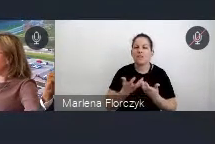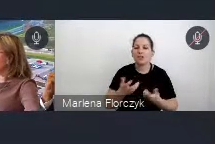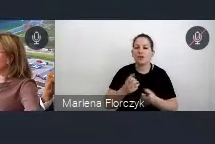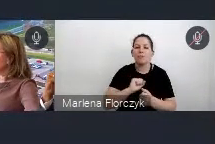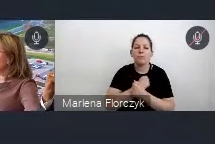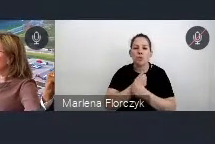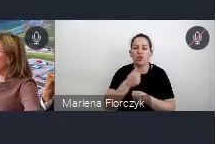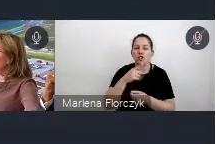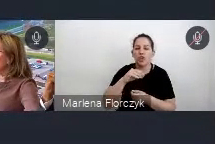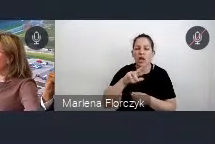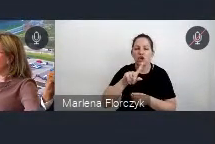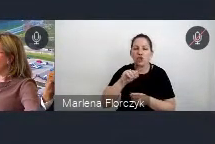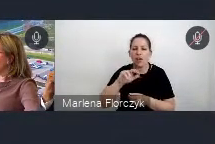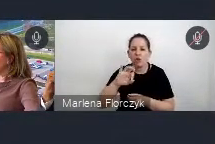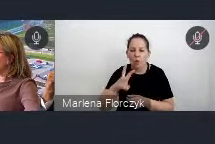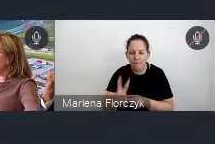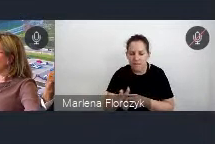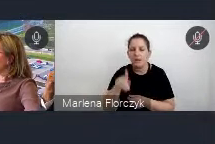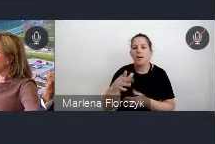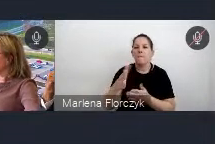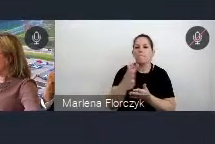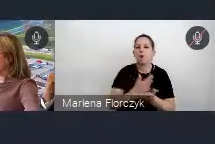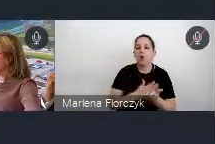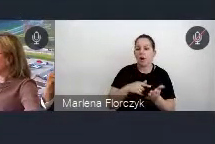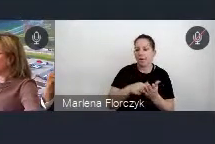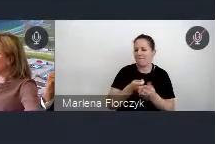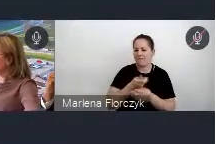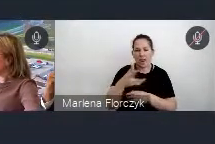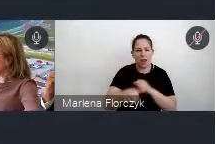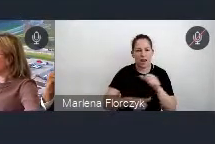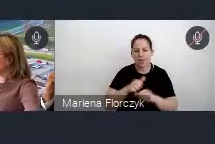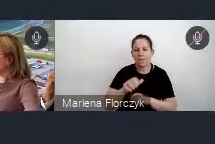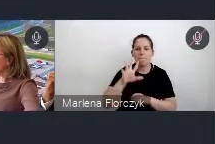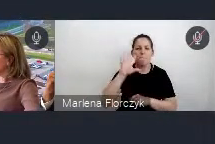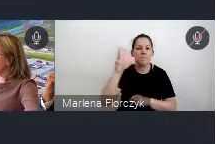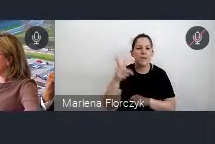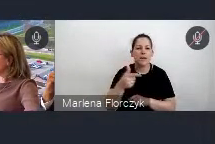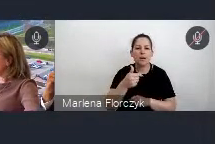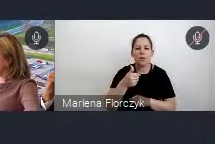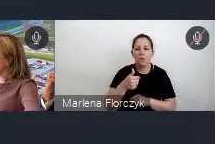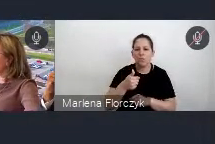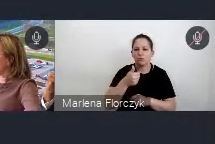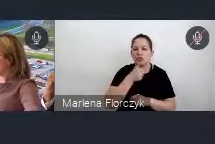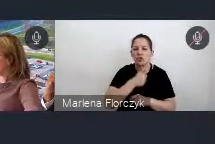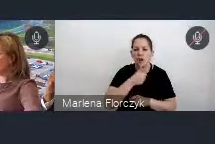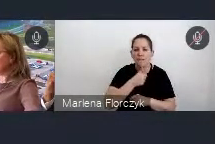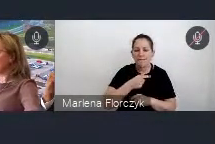realizuje program od wielu lat "Piękno zieleni wokół nas",